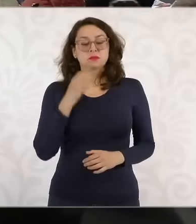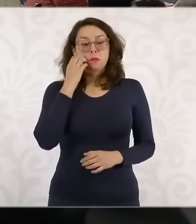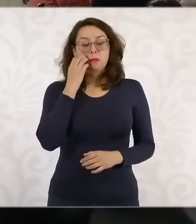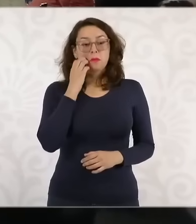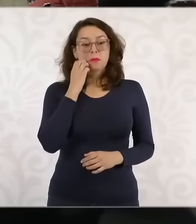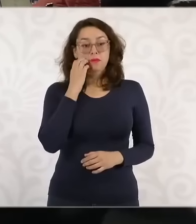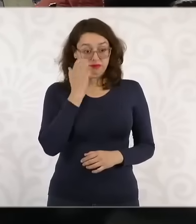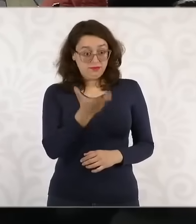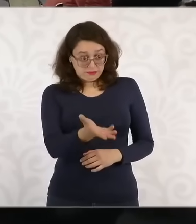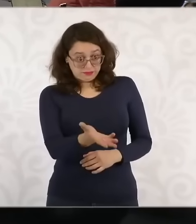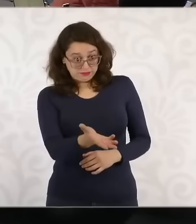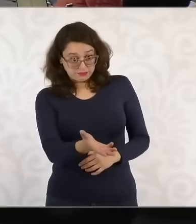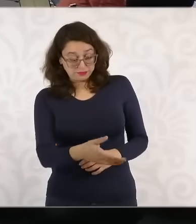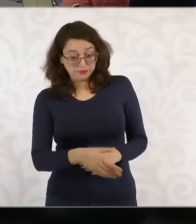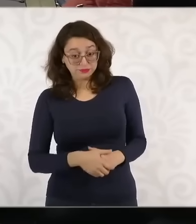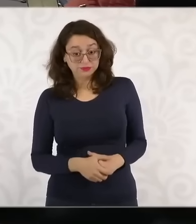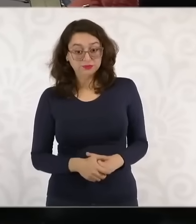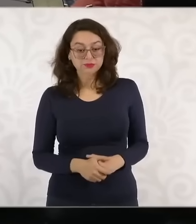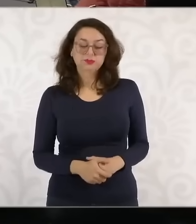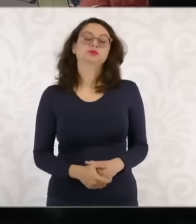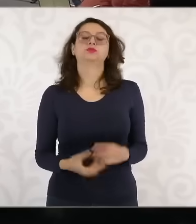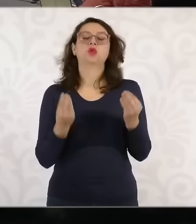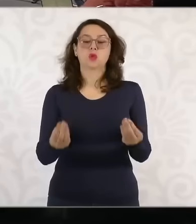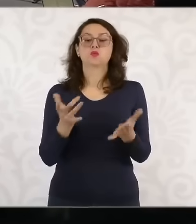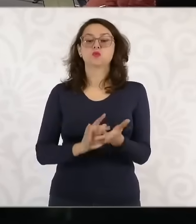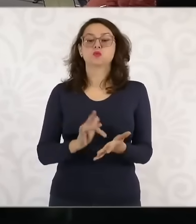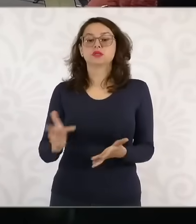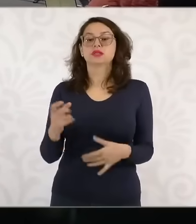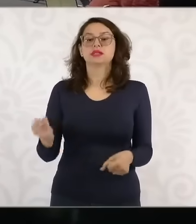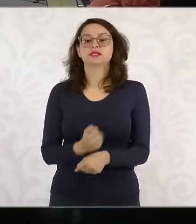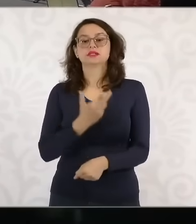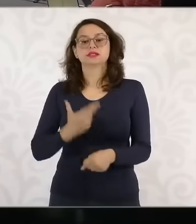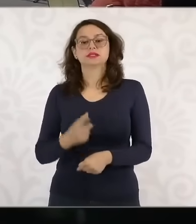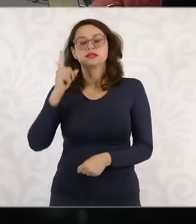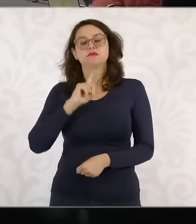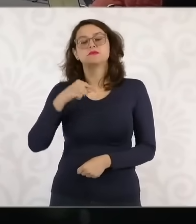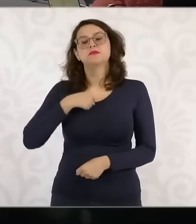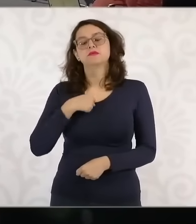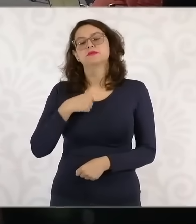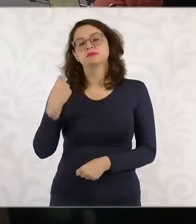Adelante. Muchas gracias, secretaria. Buenos días, Yaret Arcinega de Revista Fortuna. Secretaria,